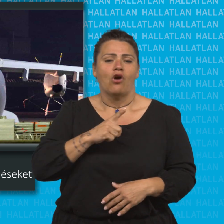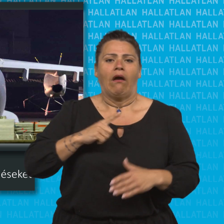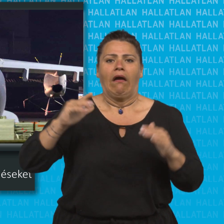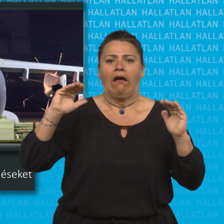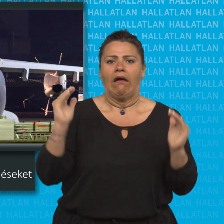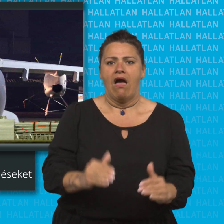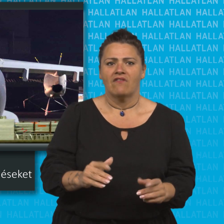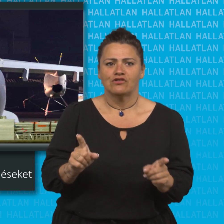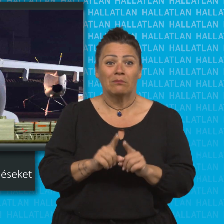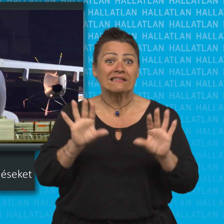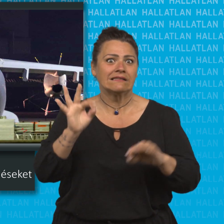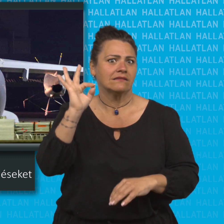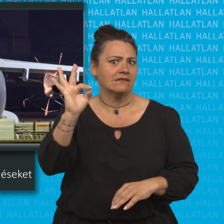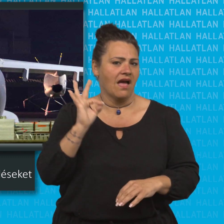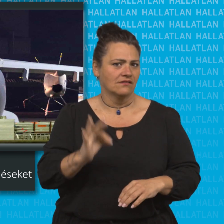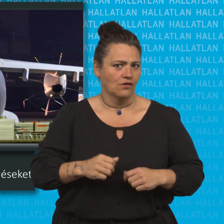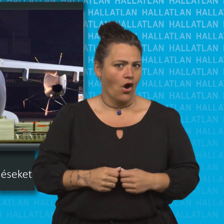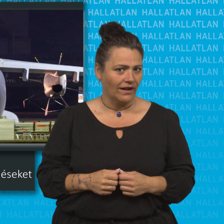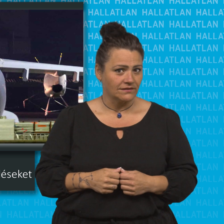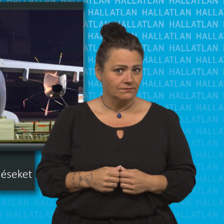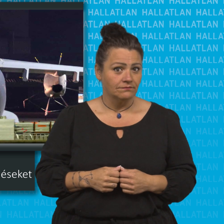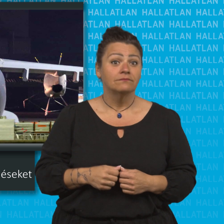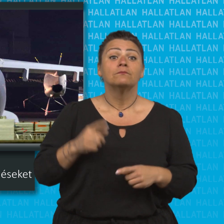de a rendelt mennyiségnek csak kevesebb, mint a tizede.